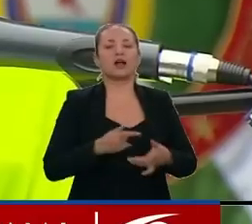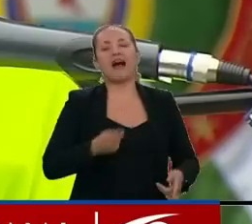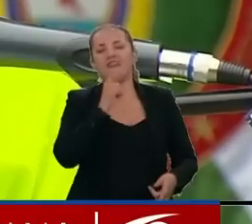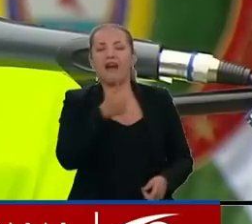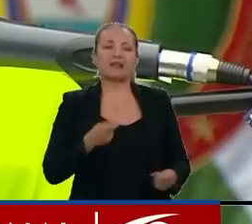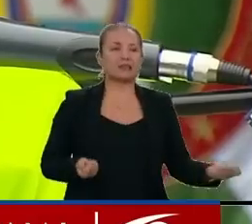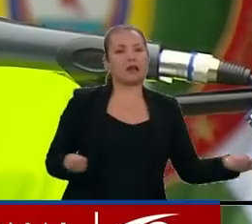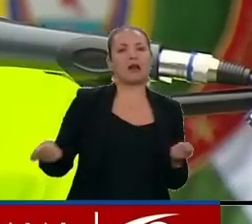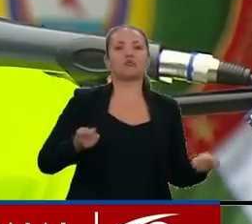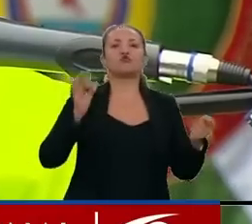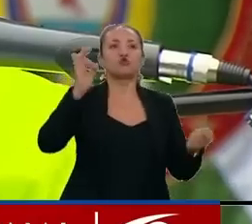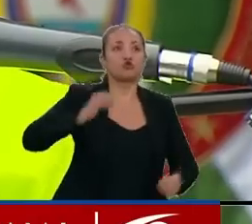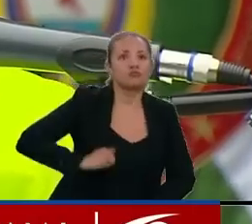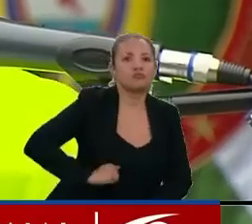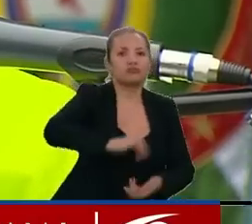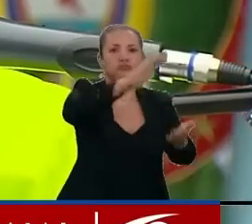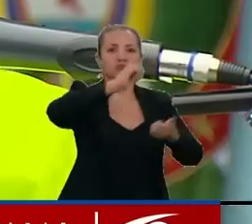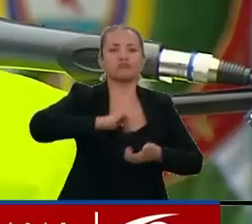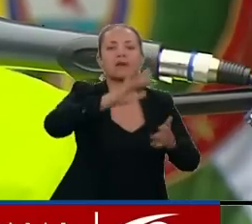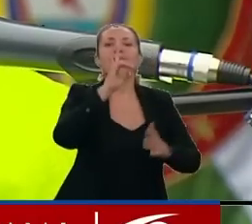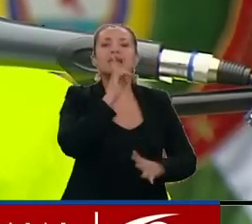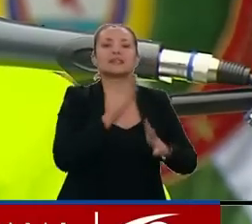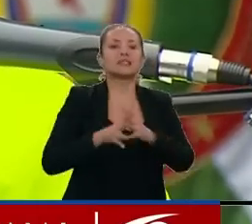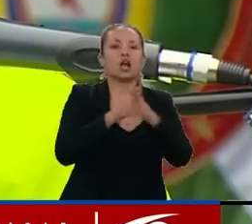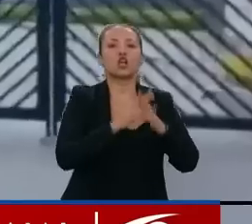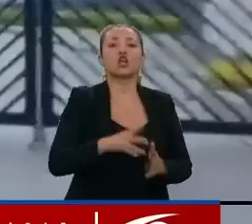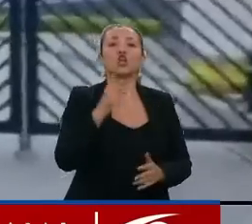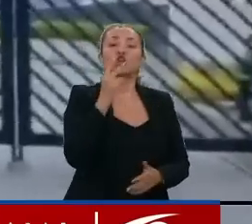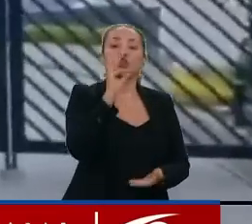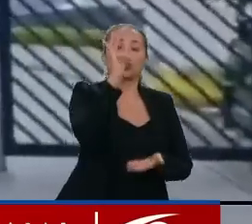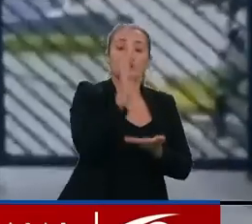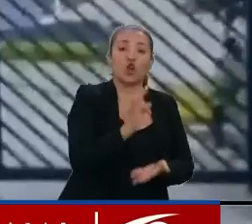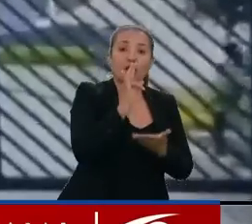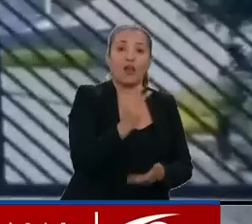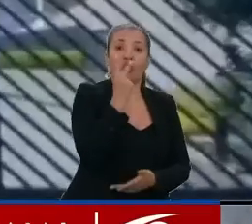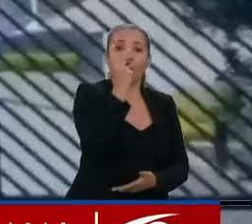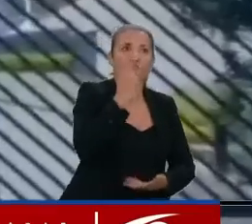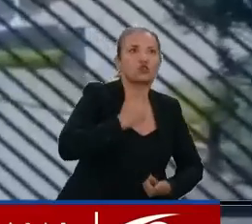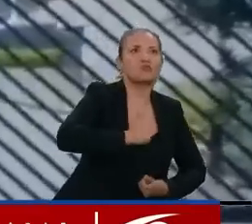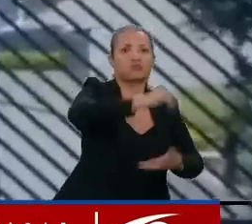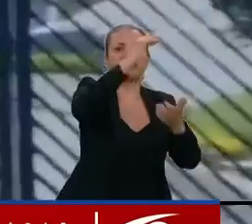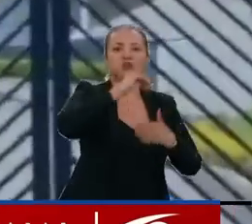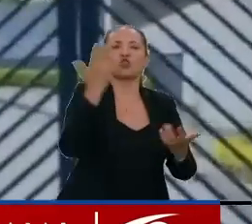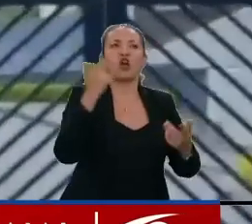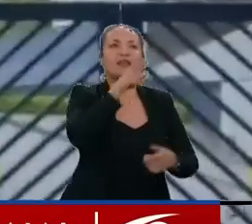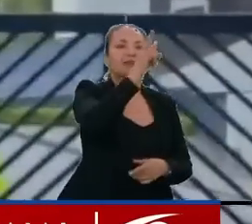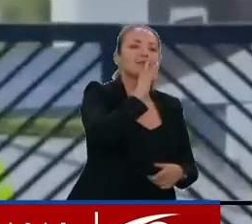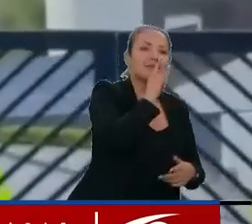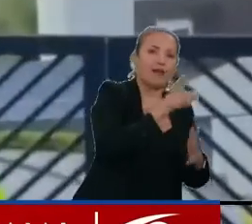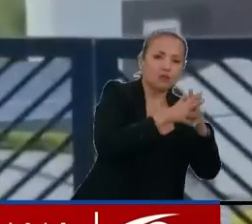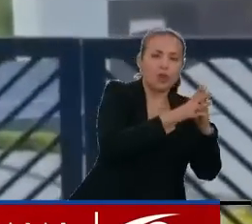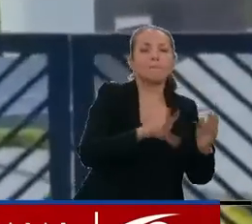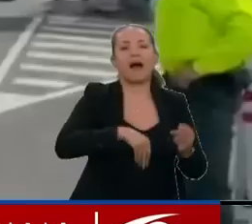aprovechándose de sus nacionalidades enviaba más de 2 t de cocaína semanales